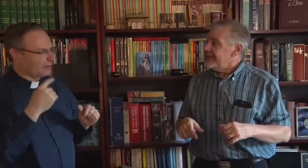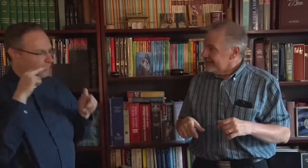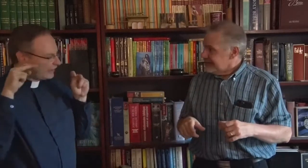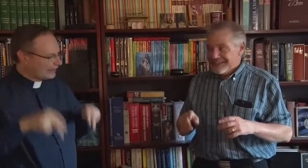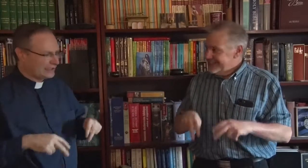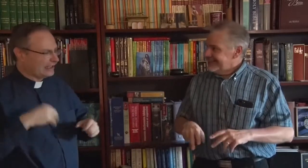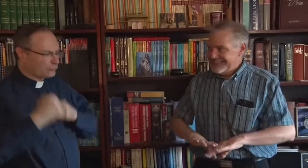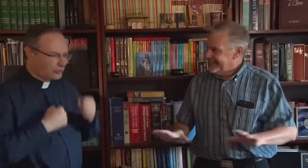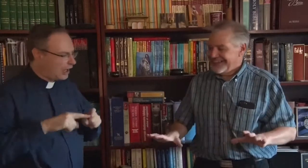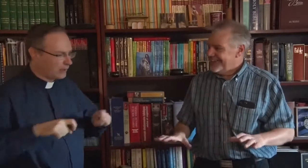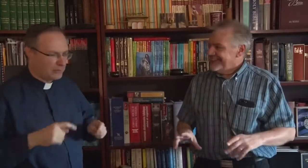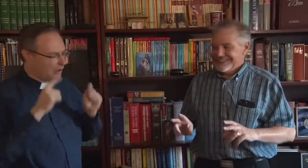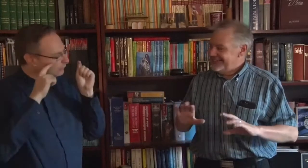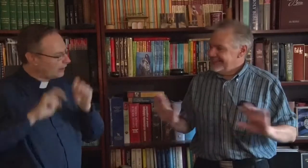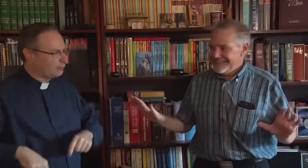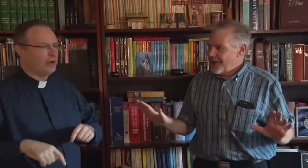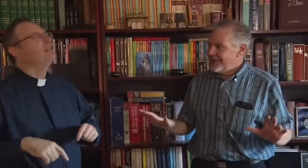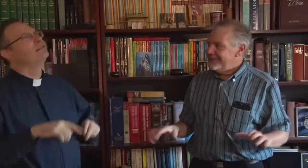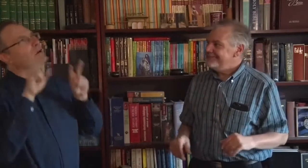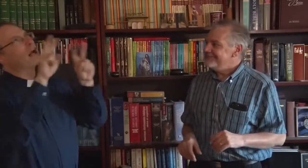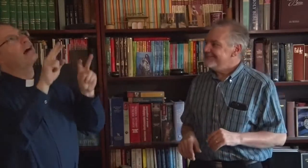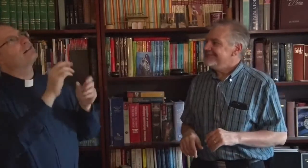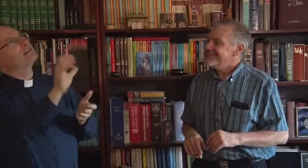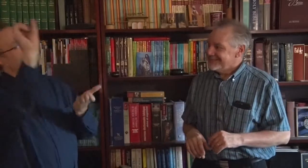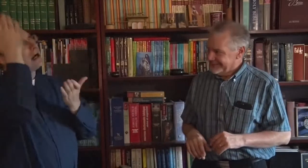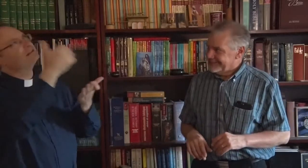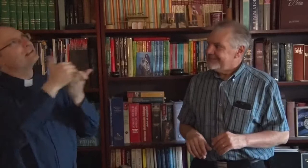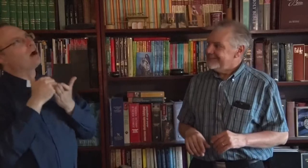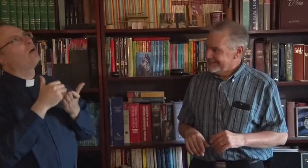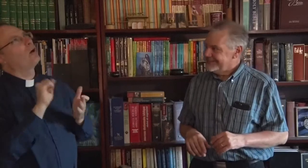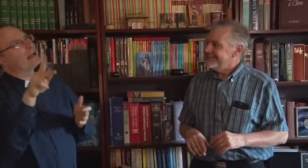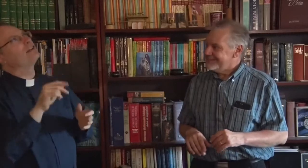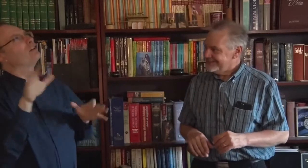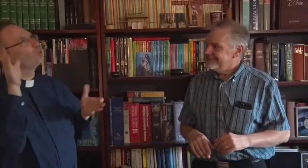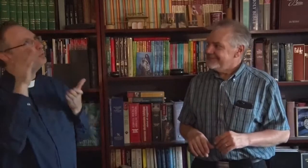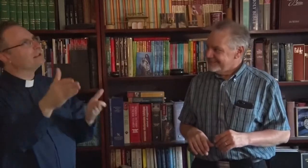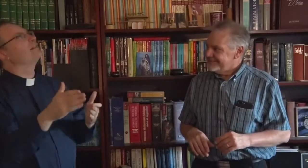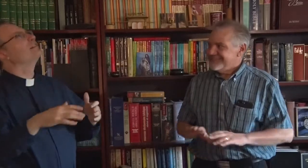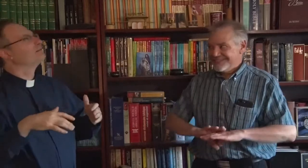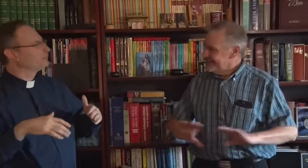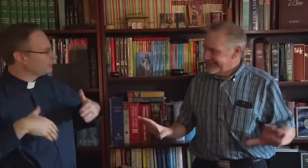Tu n’as pas à regarder à la douleur…blabla…Non! Regarde à la grâce du Seigneur. Ok! je t’obéit…